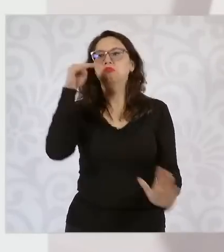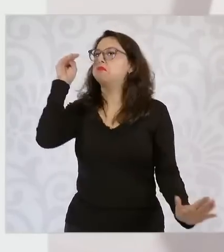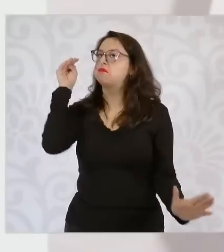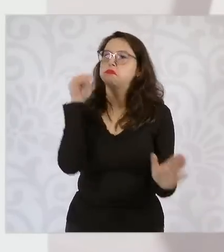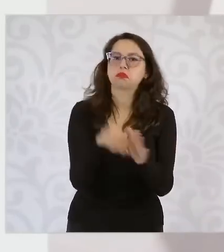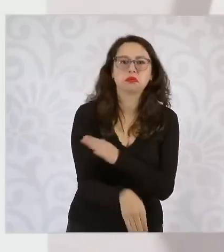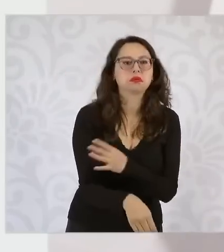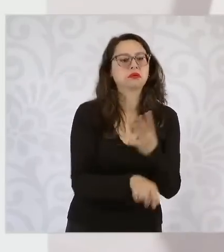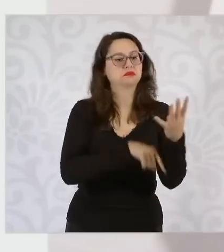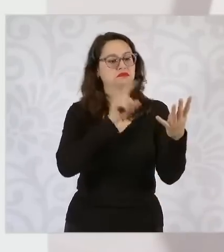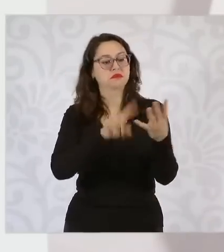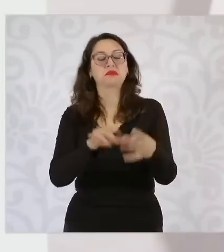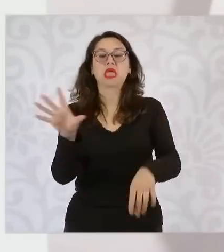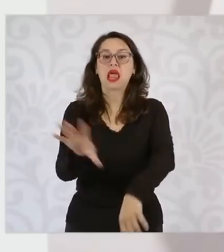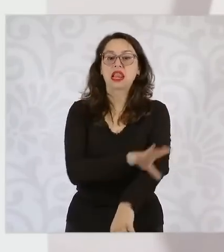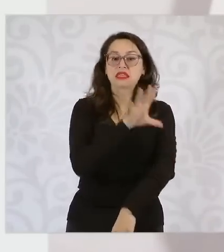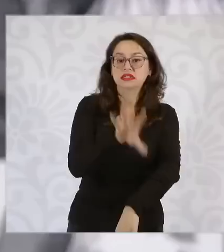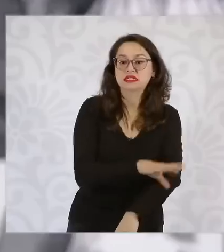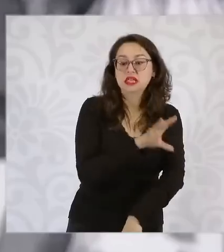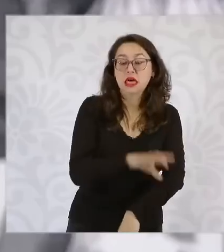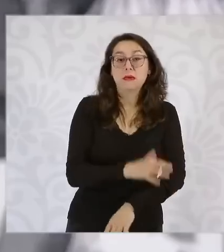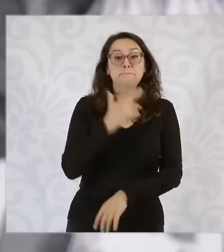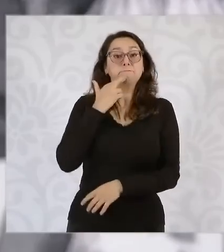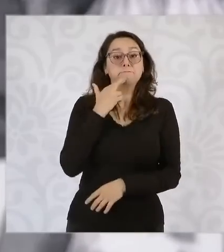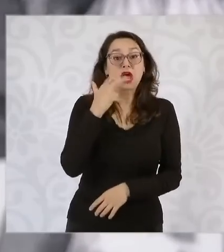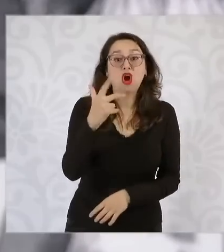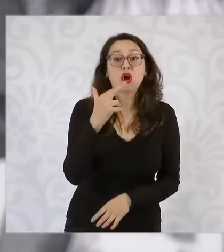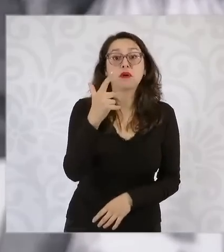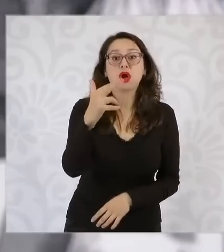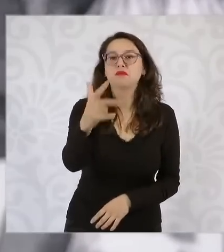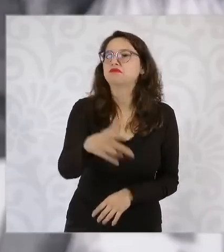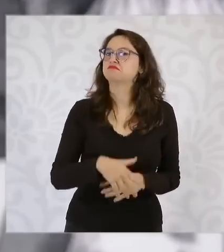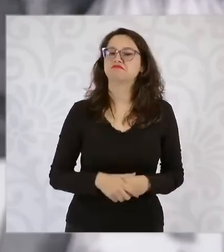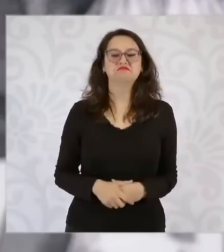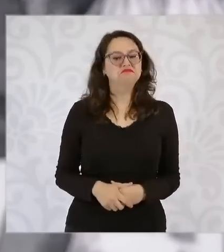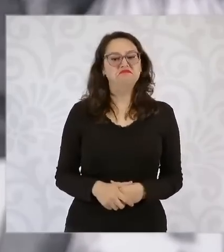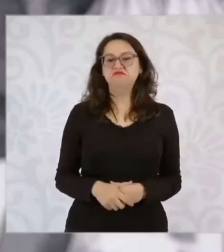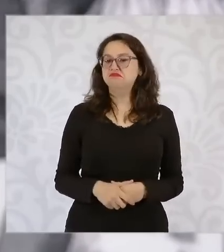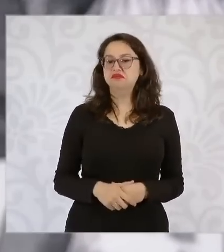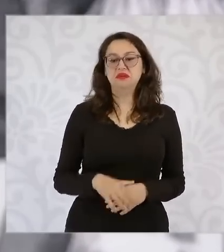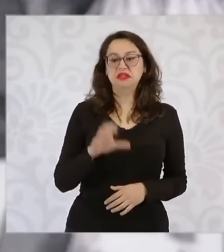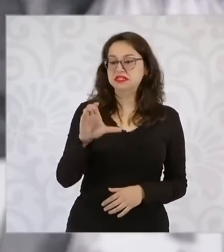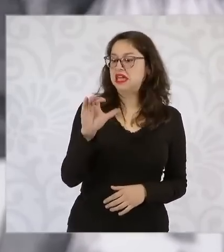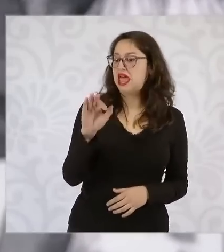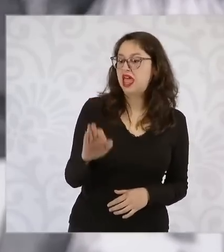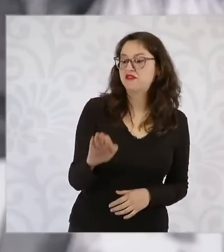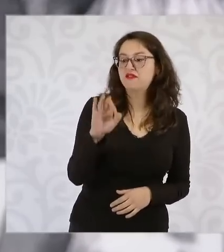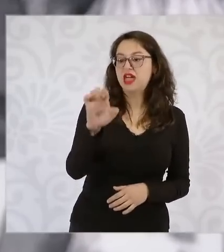a mejorar comisión federal de electricidad Pero Comisión Federal de Electricidad dejó de producir